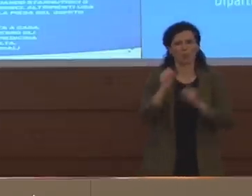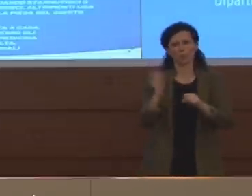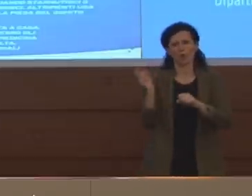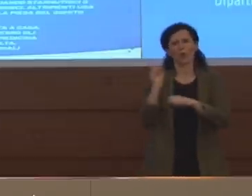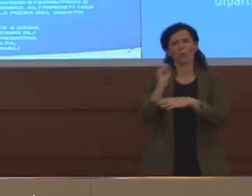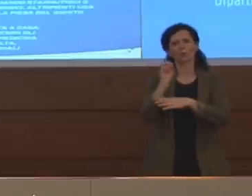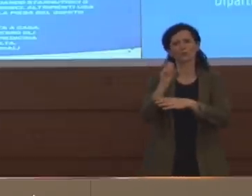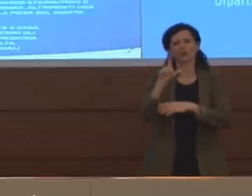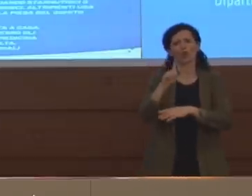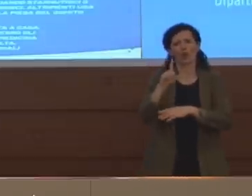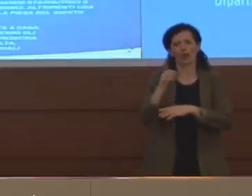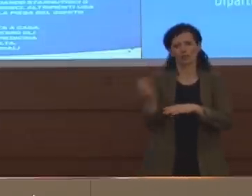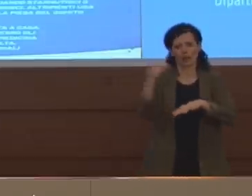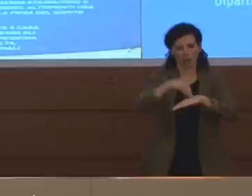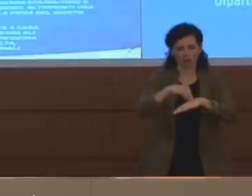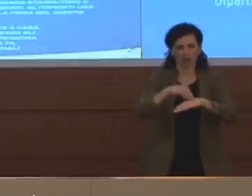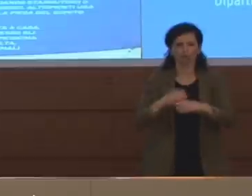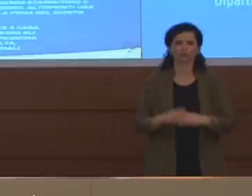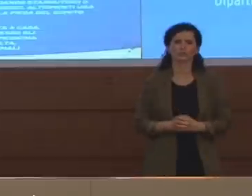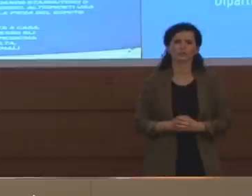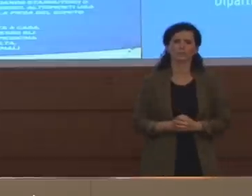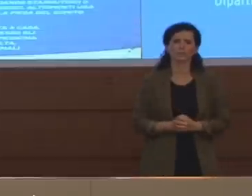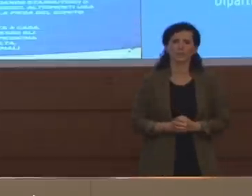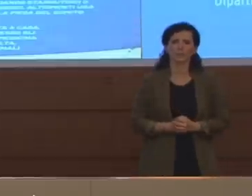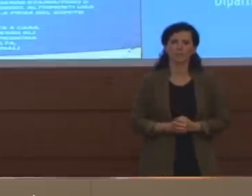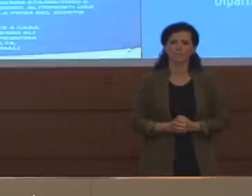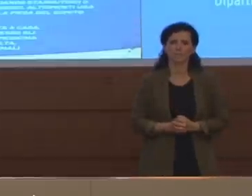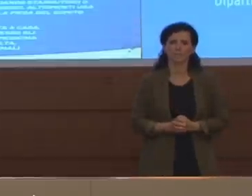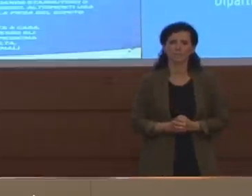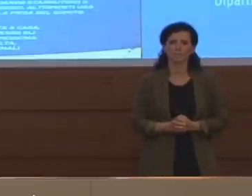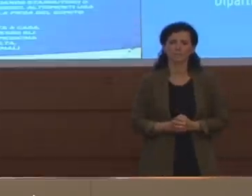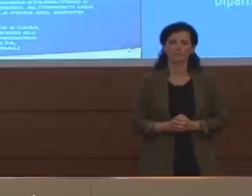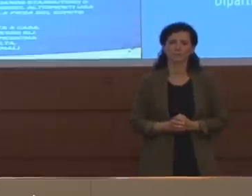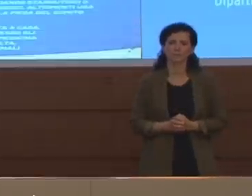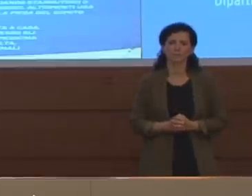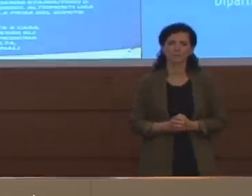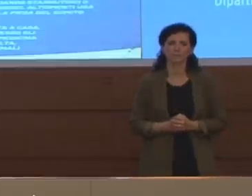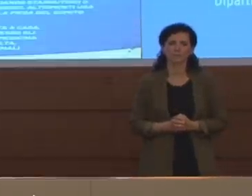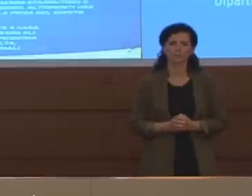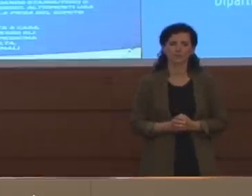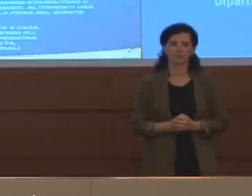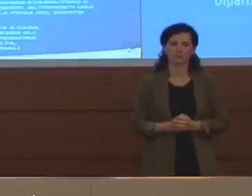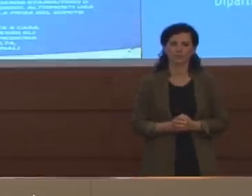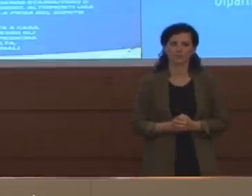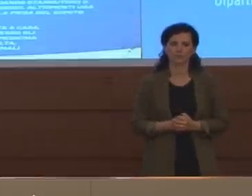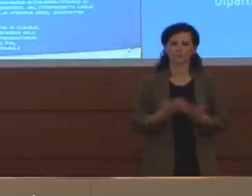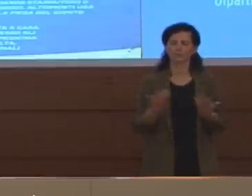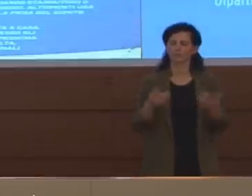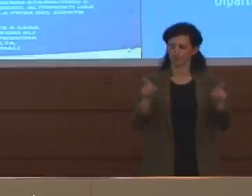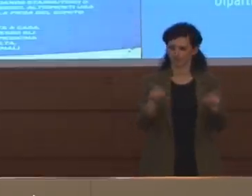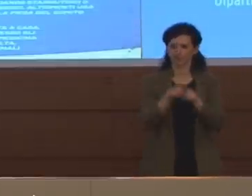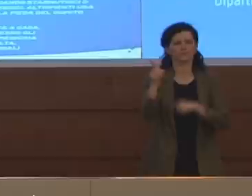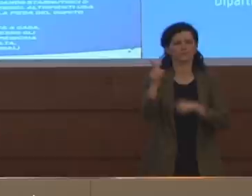Locatelli, lo può fare. Come ha detto lei, c'è un'interrogazione parlamentare